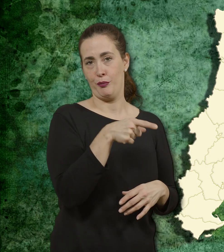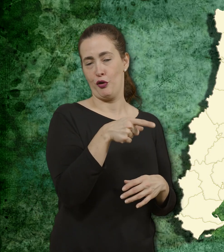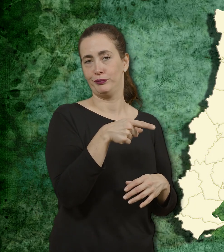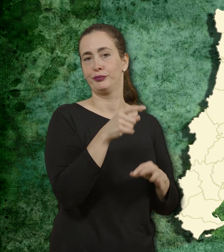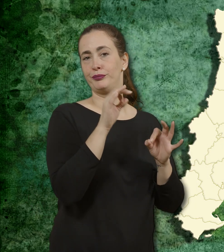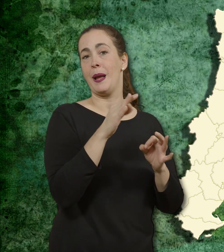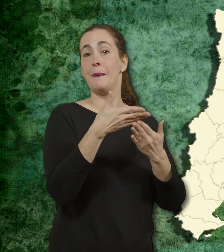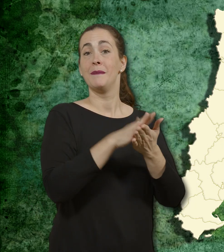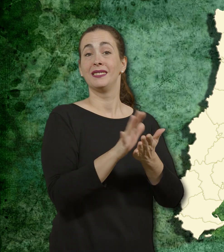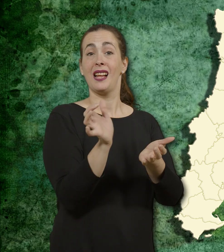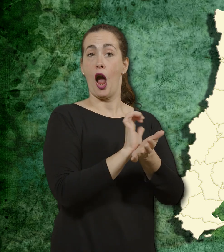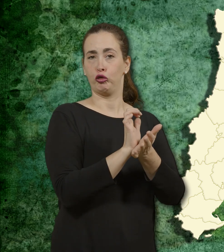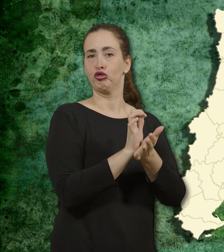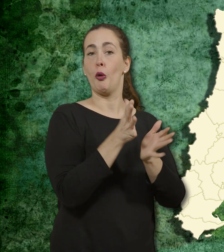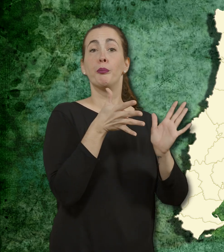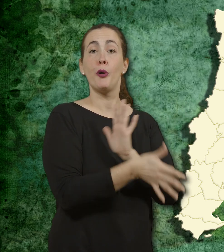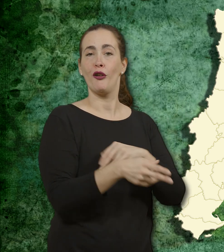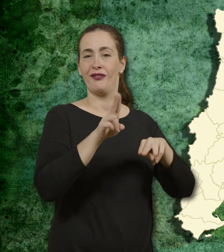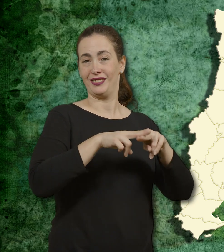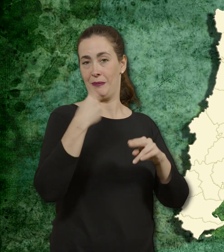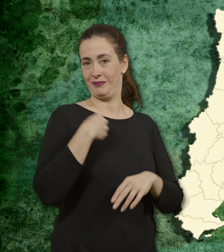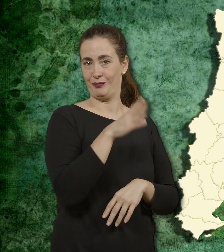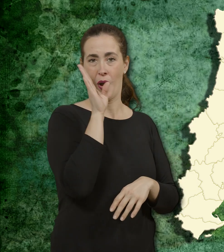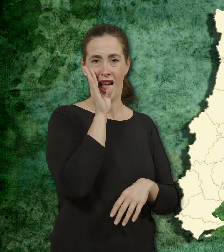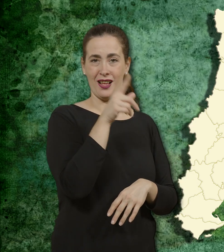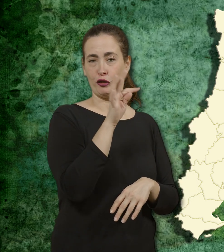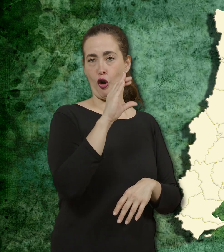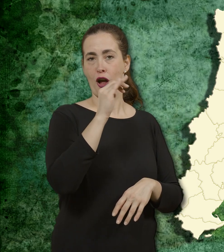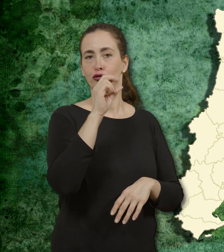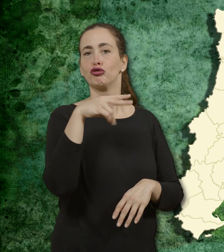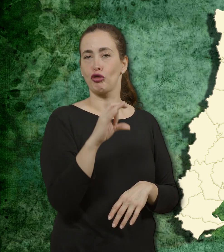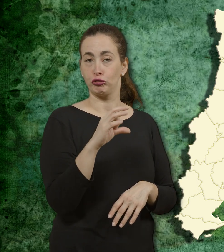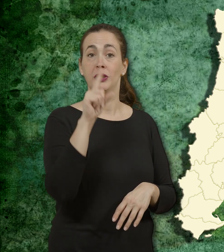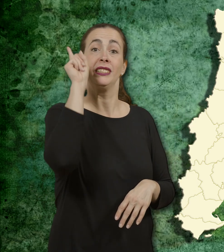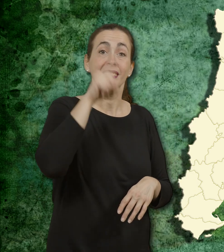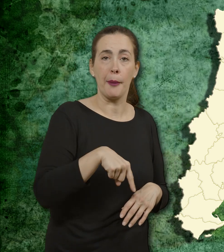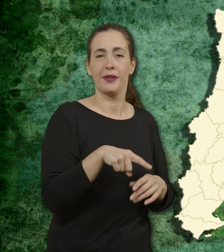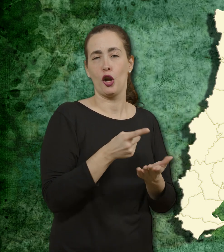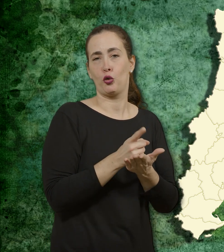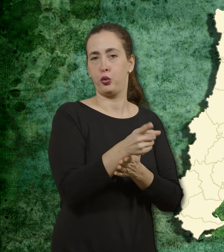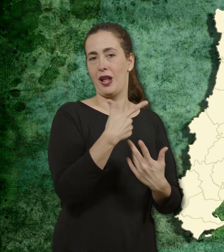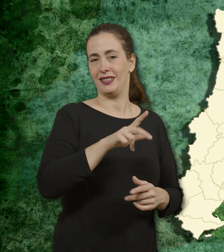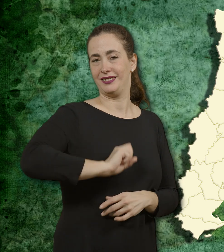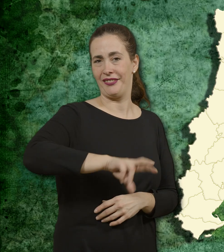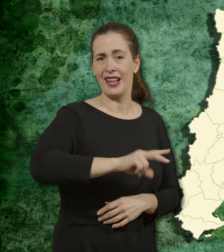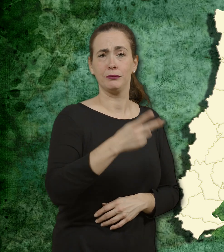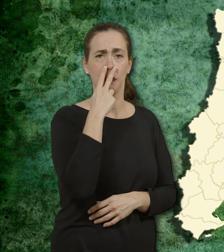Imprescindibles: Visitar el municipi a l’agost, per la festa d’en Toca-sons. Fer alguna de les rutes de senderisme.